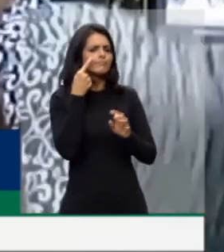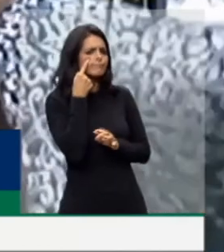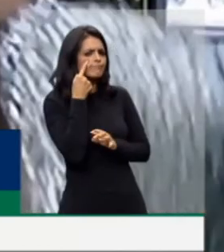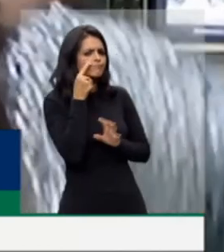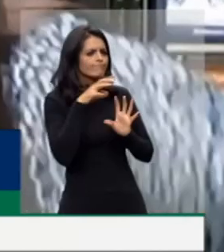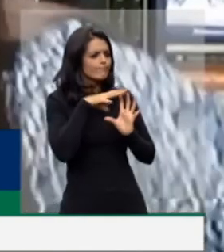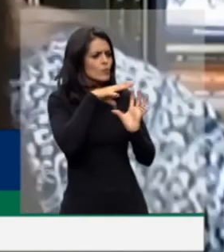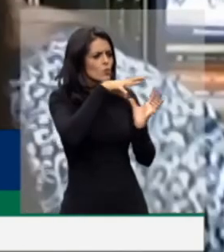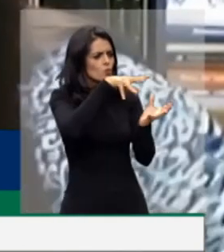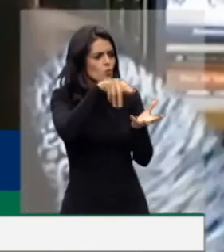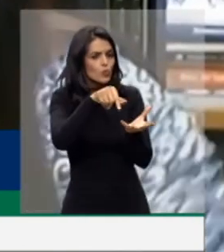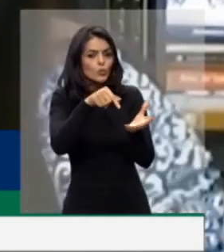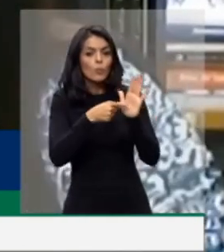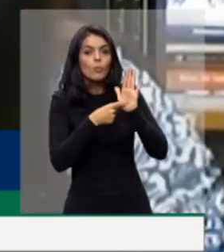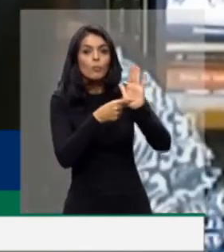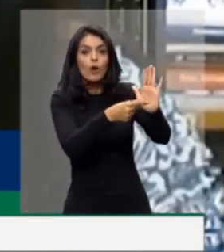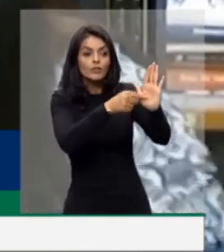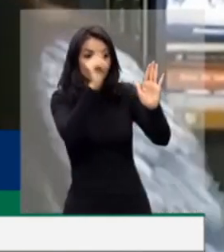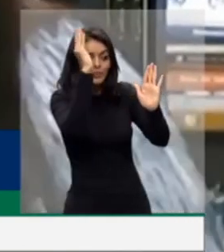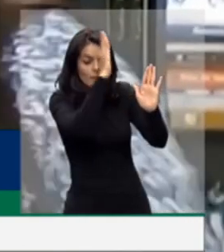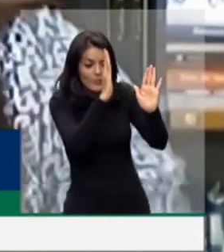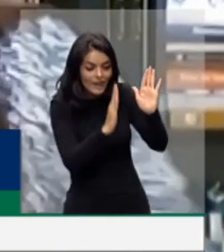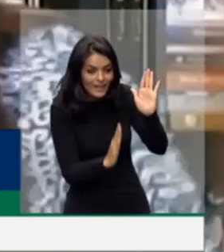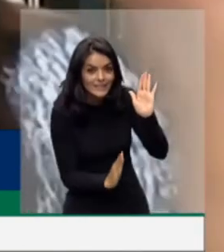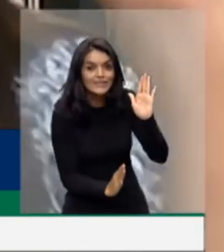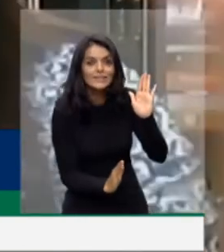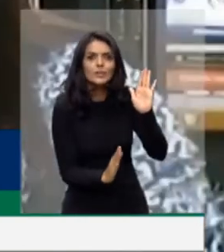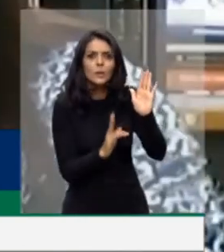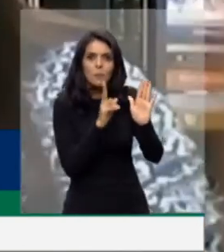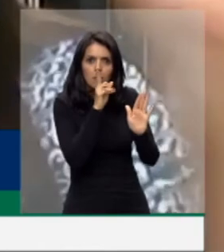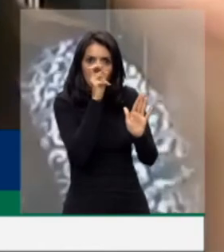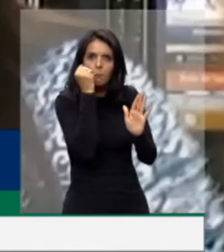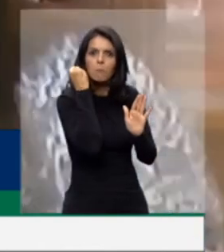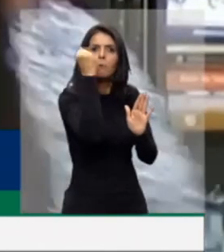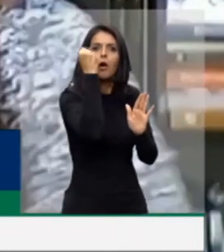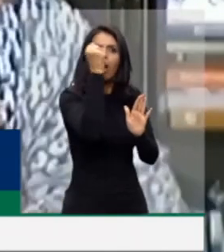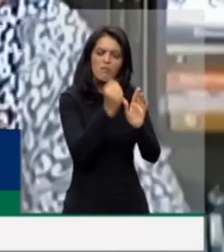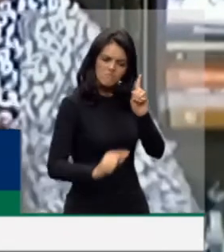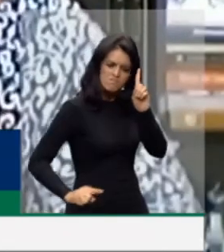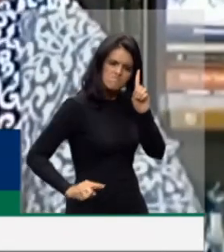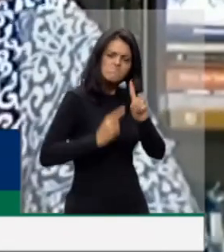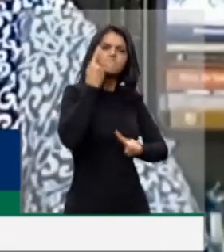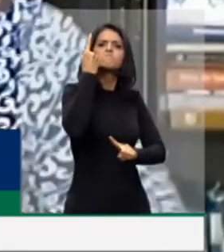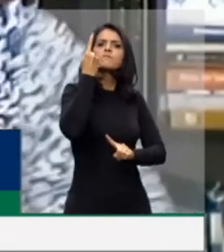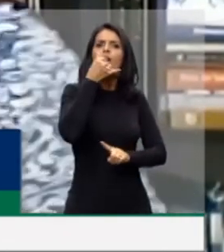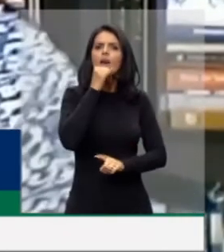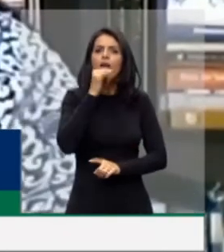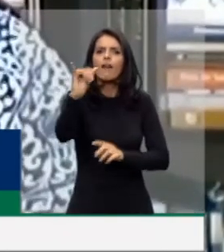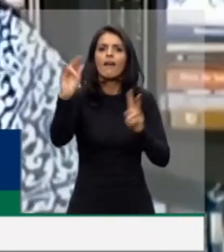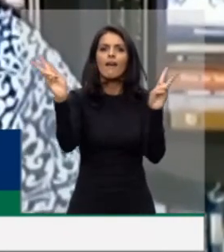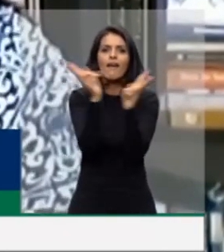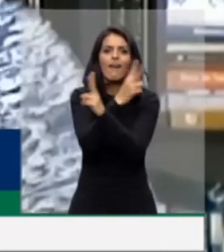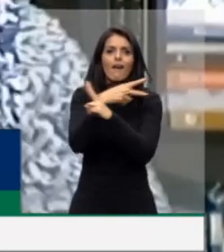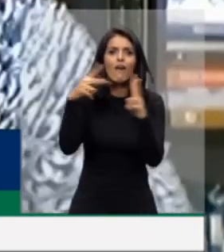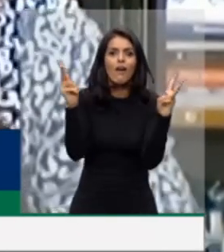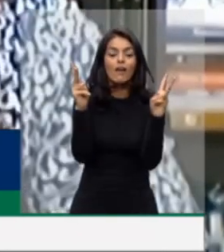PROPORÇÕES EM VISITA OFICIAL, VERIFICAMOS UM GRANDE PARQUE EÓ LICO, GRANDES POR CENTO ÉTICO IVA DO MUNDO, APONTAM O MAPA DO BRASIL COMO SENDO O POTENCIAL MAIOR